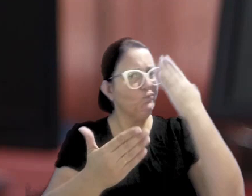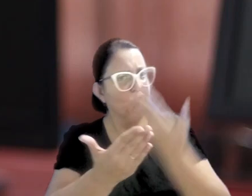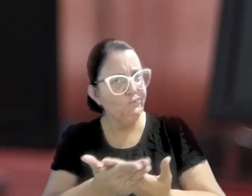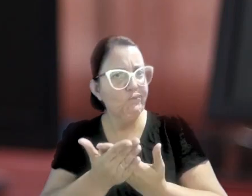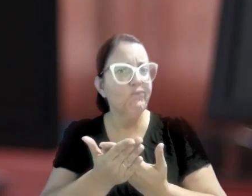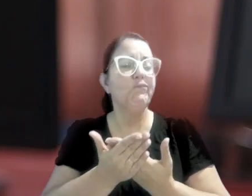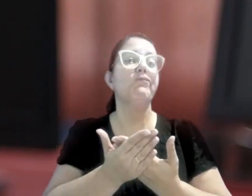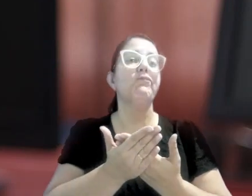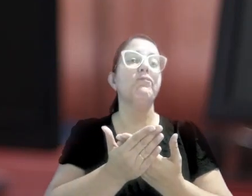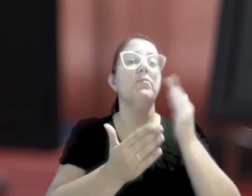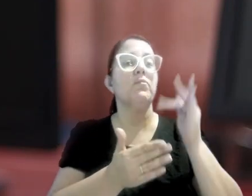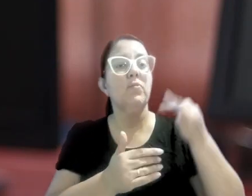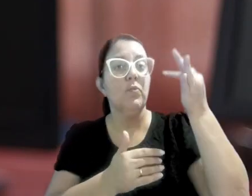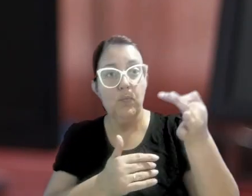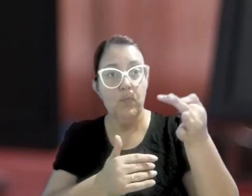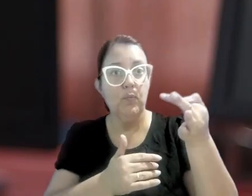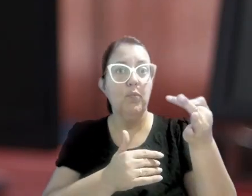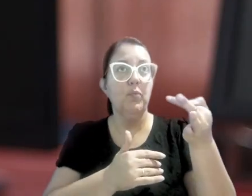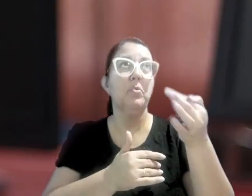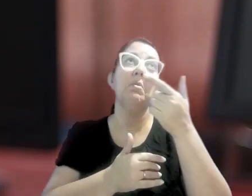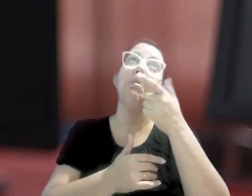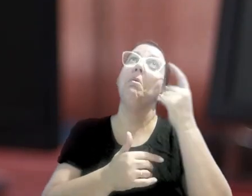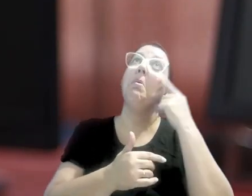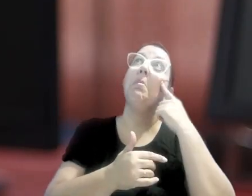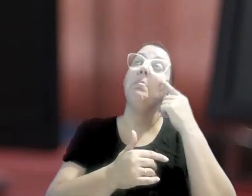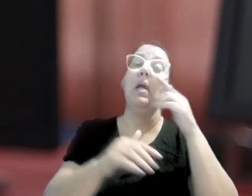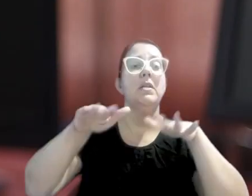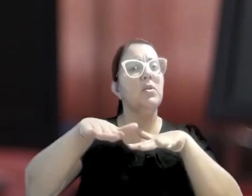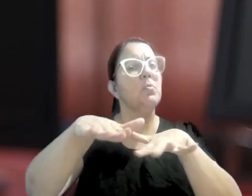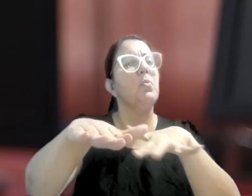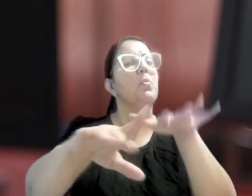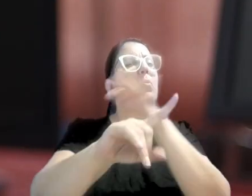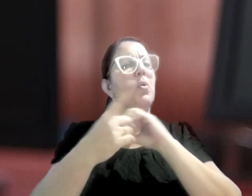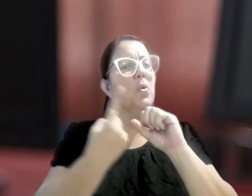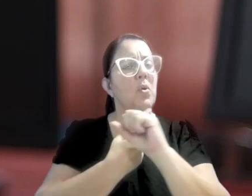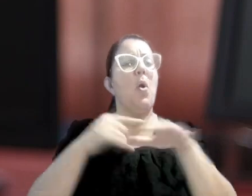mas que eu acredito que, sim, talvez que, com os movimentos sociais,